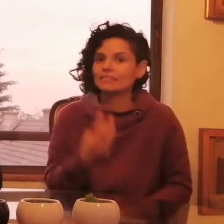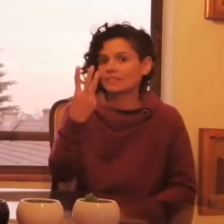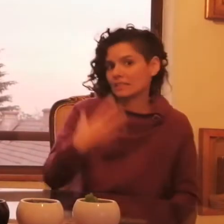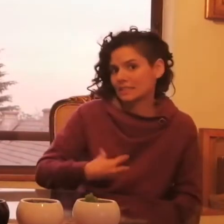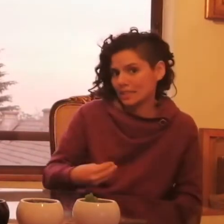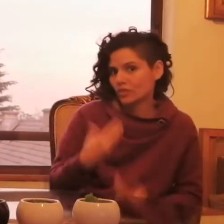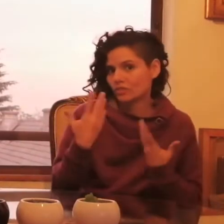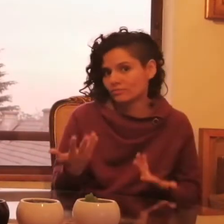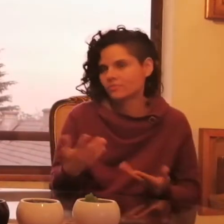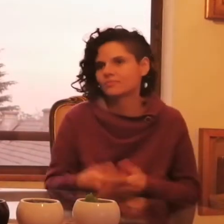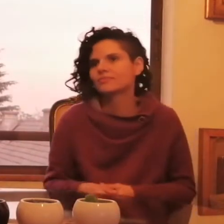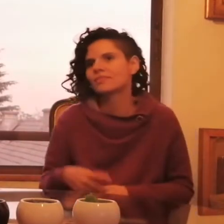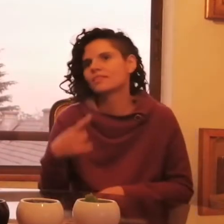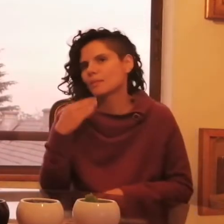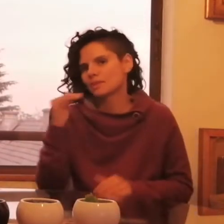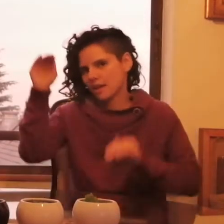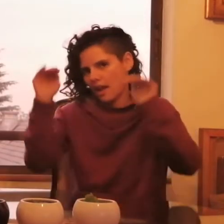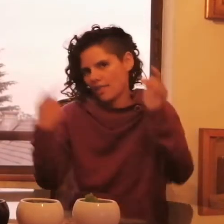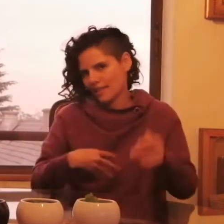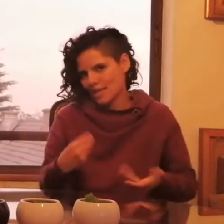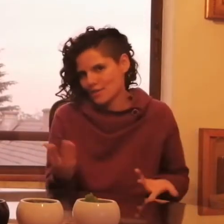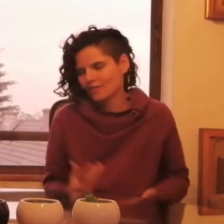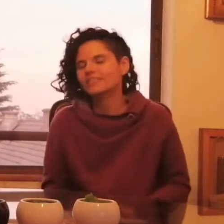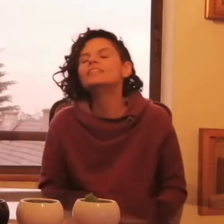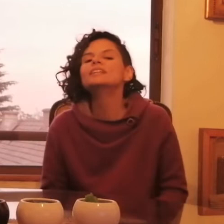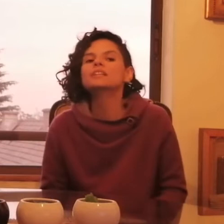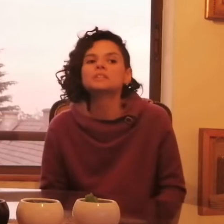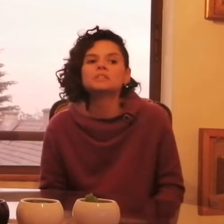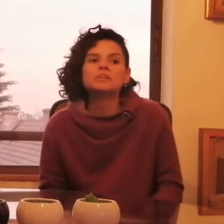y como más grandecita, entonces fue muy entretenido al principio por